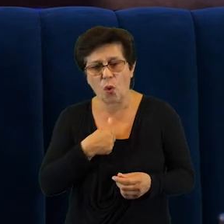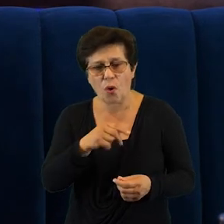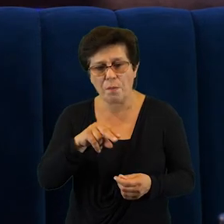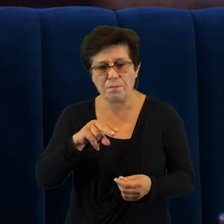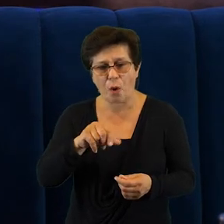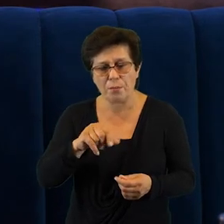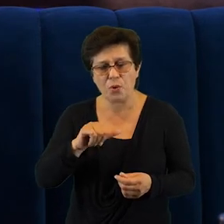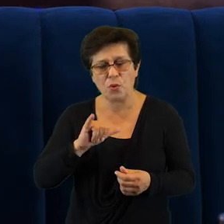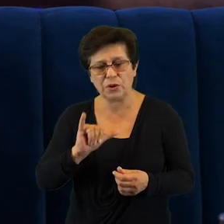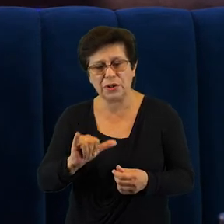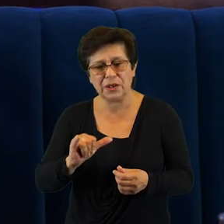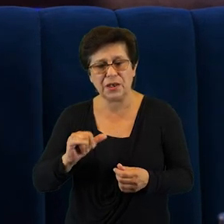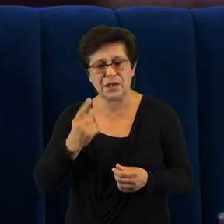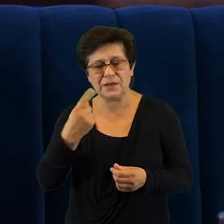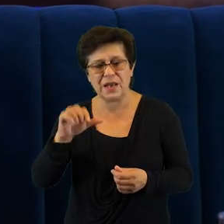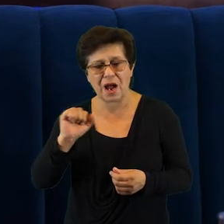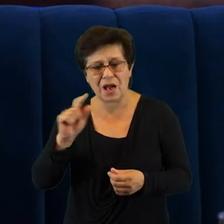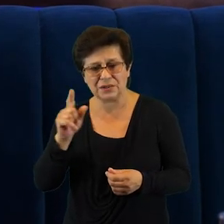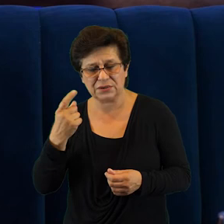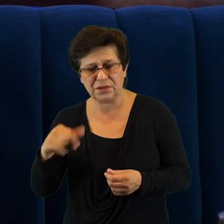tam jest zdanie, którego nie będę komentował,